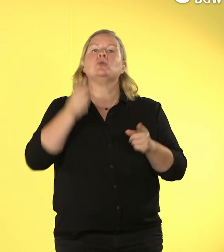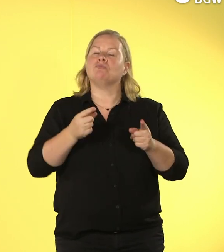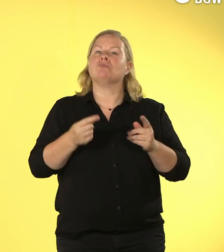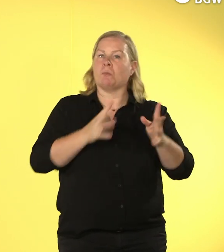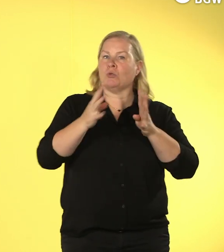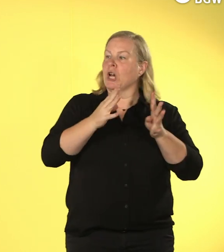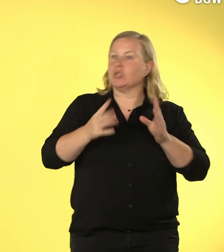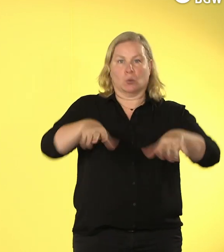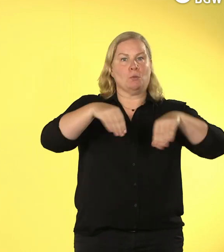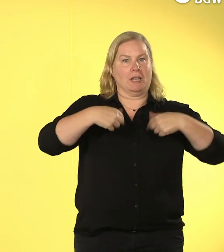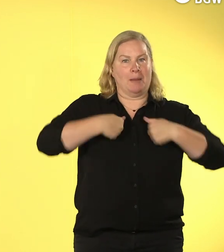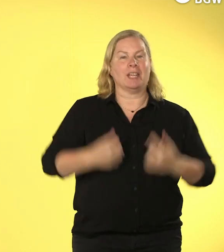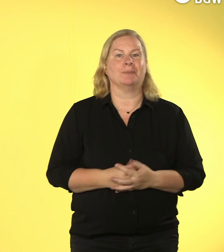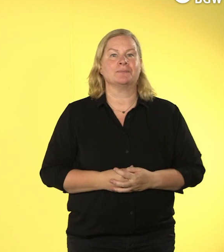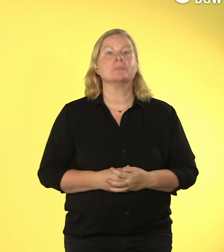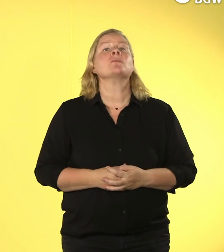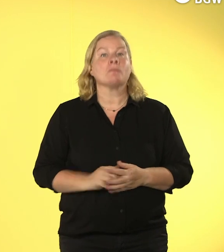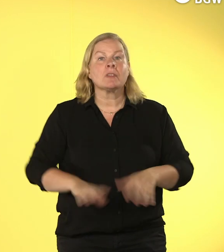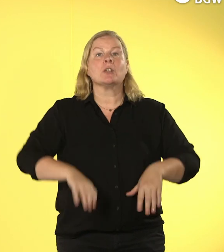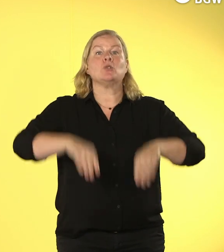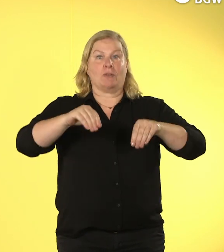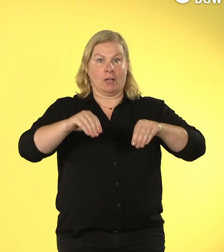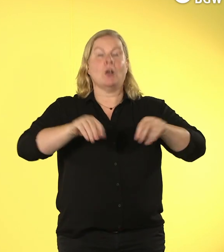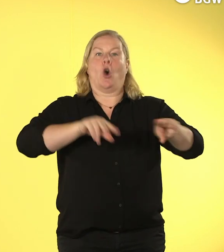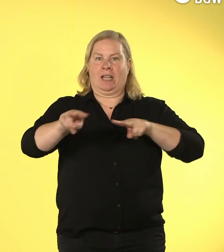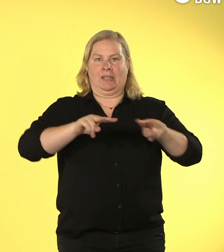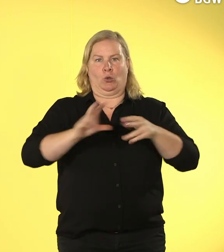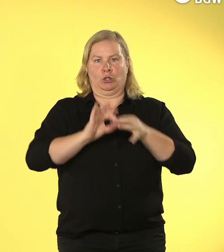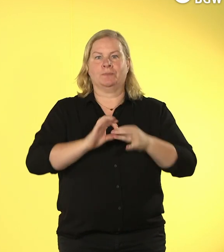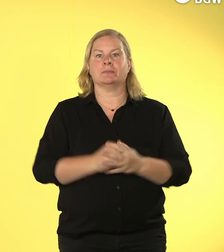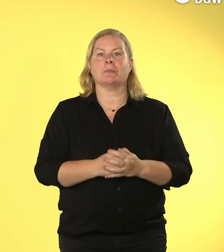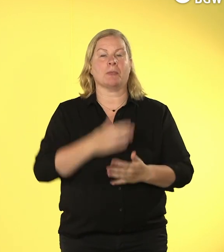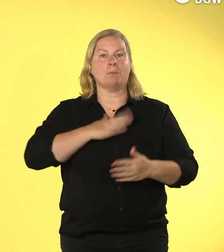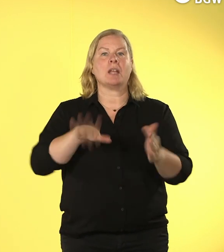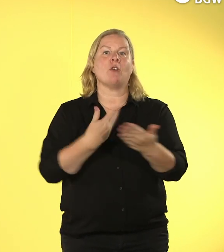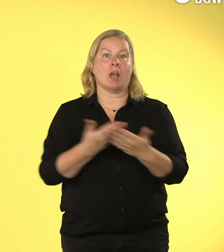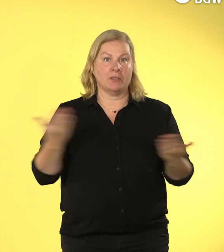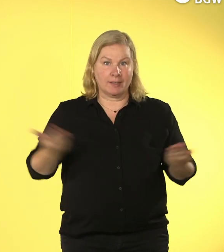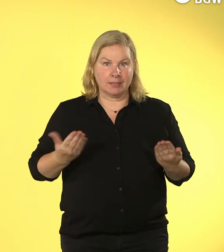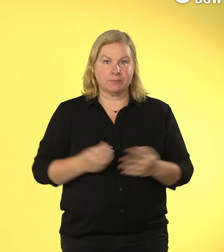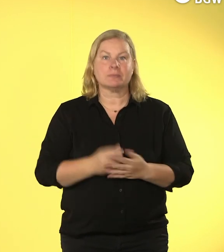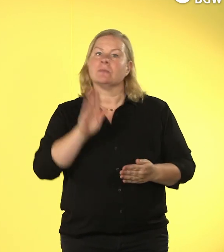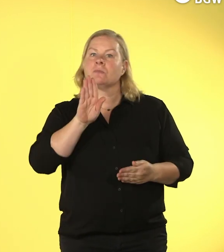Zu Beginn etwas Organisatorisches. Meine Aufgabe wird sein, Ihre Fragen und Anmerkungen